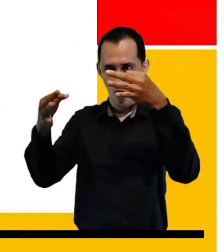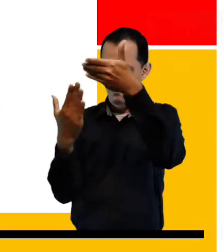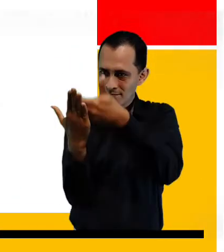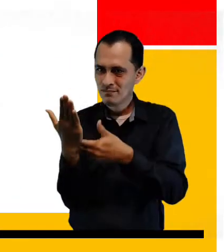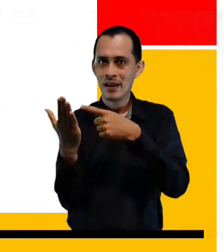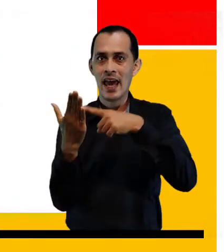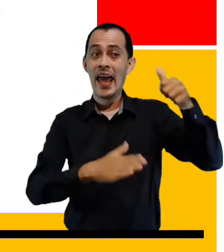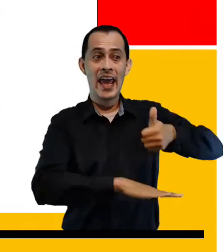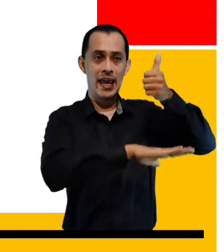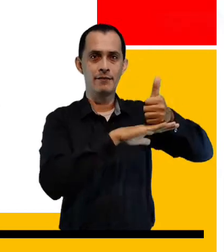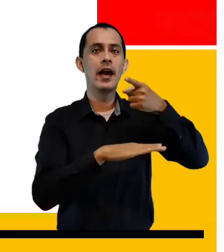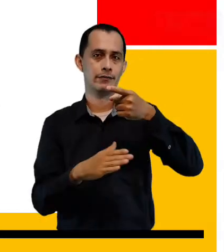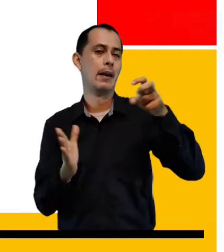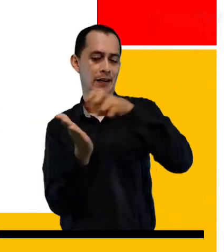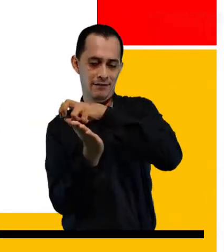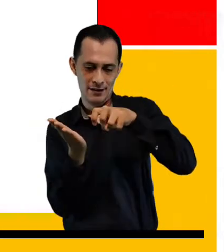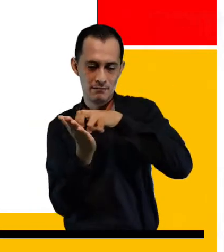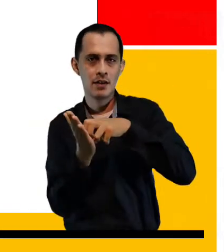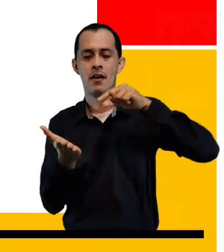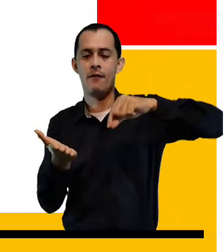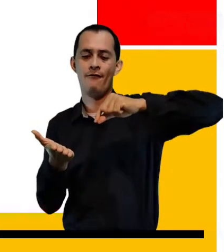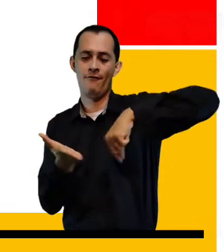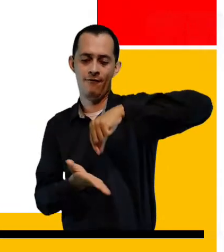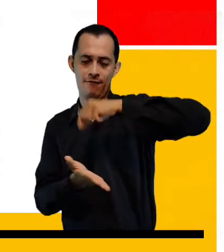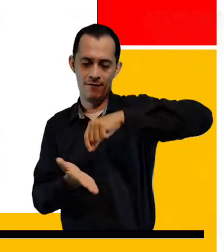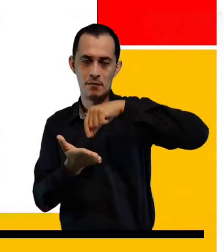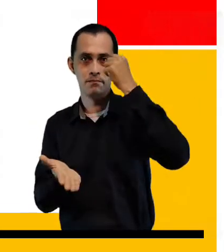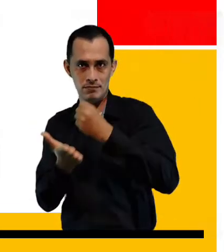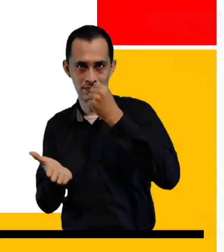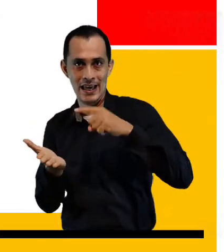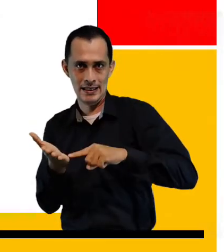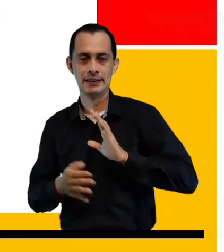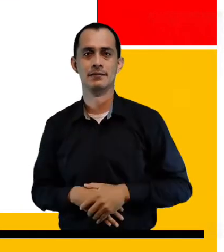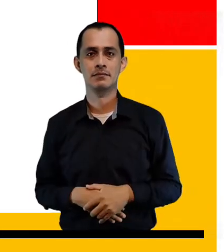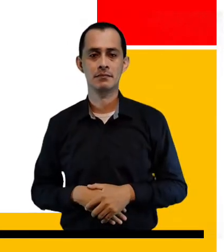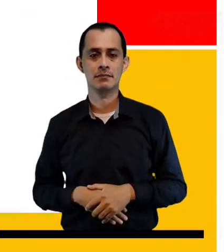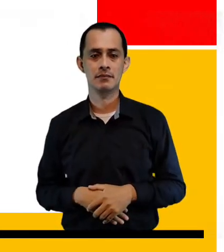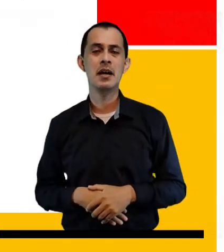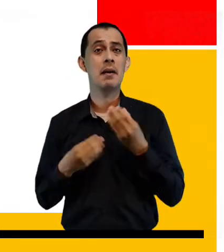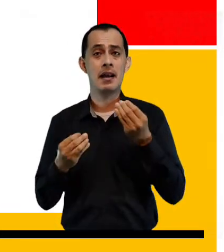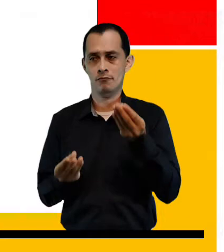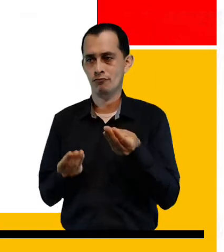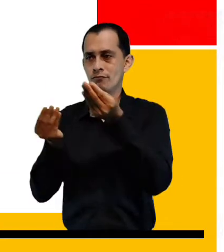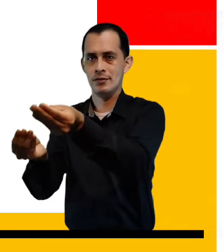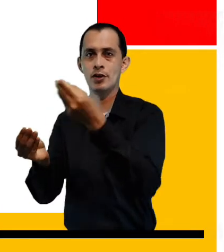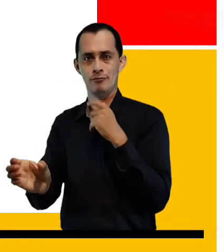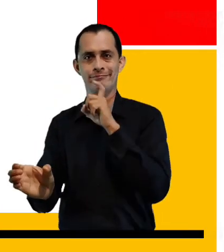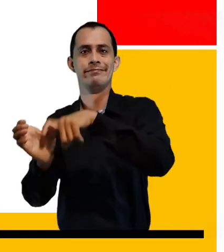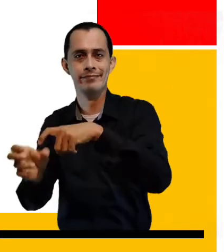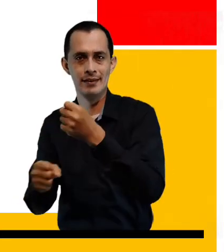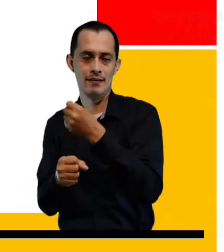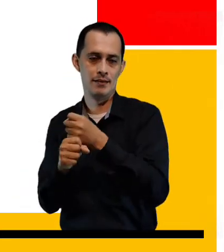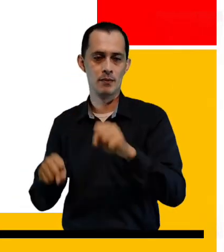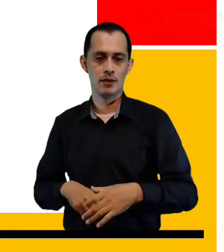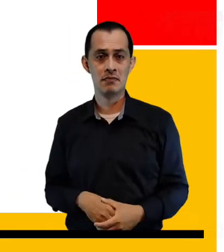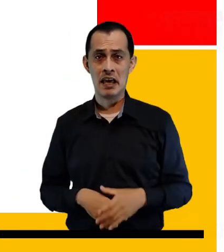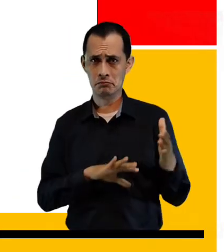firmar al momento de su vinculación. En la sección que tiene que ver con la